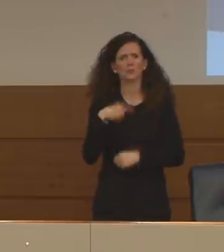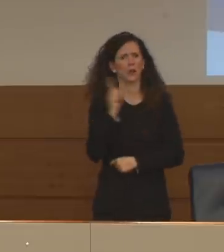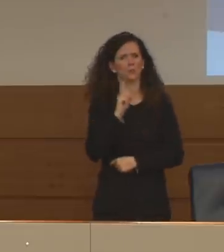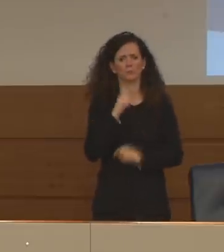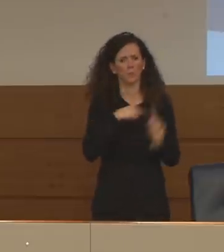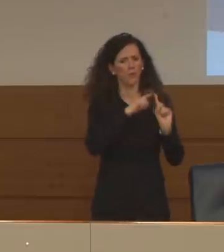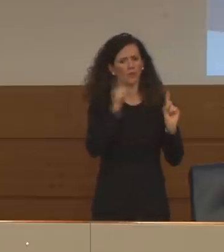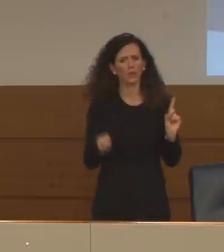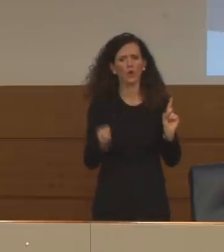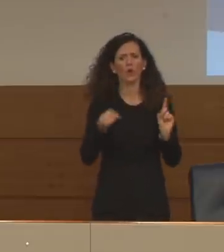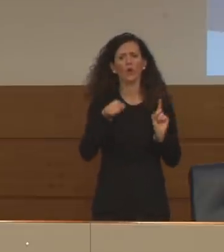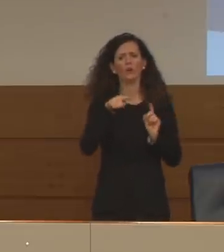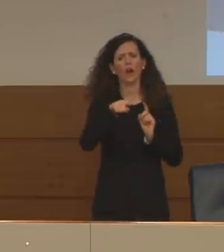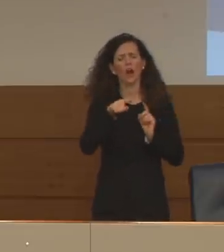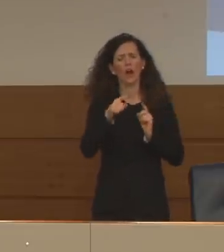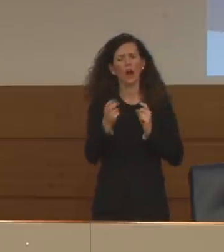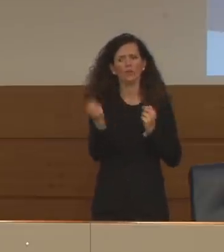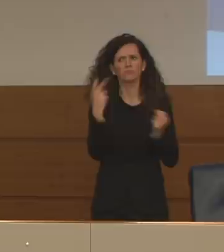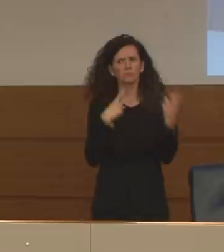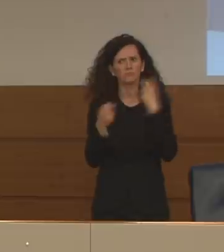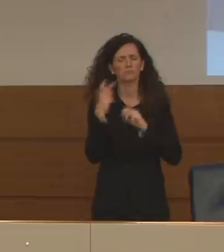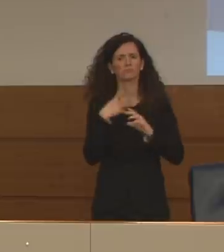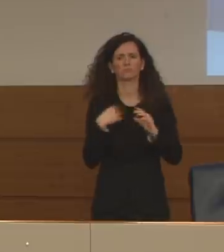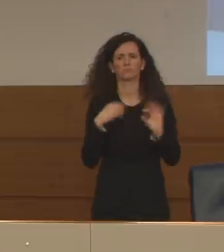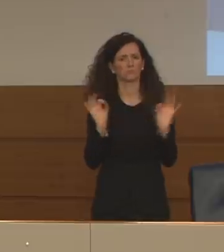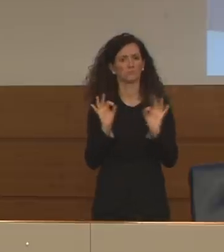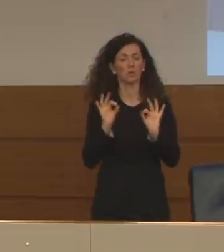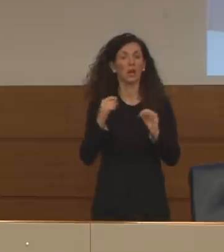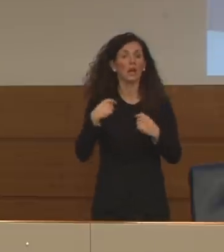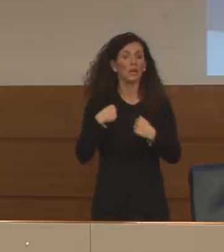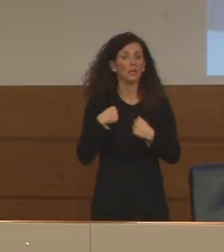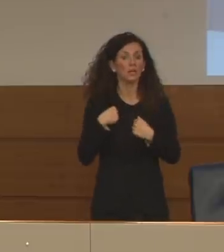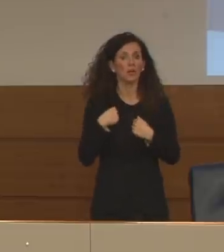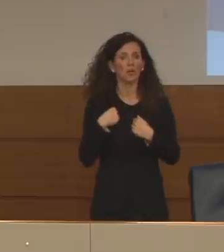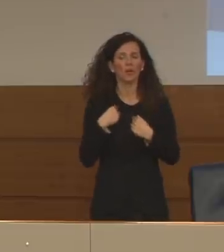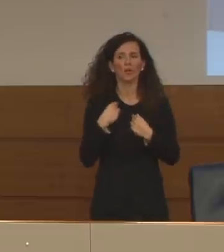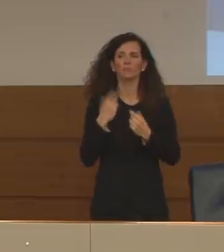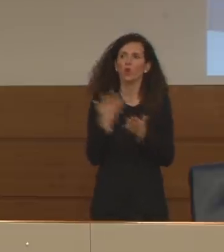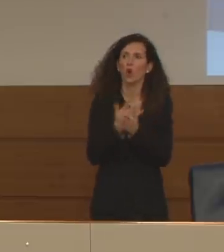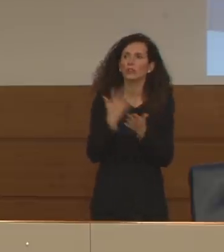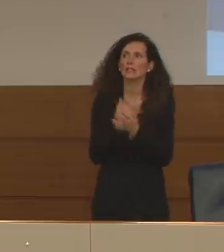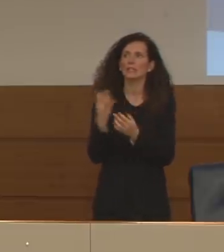Io non sono venuto a conoscenza di casi ma da quello che ho